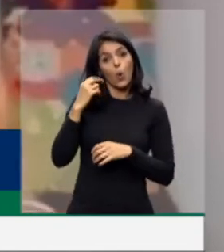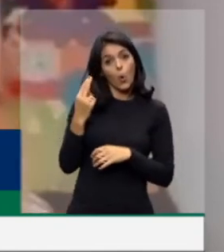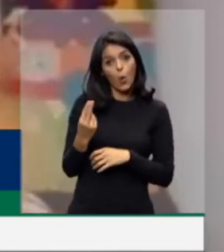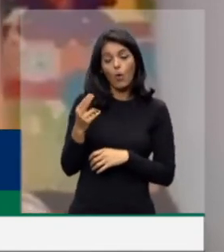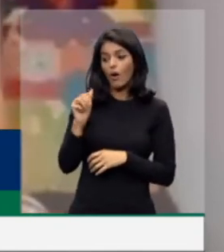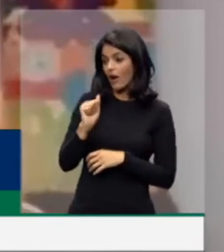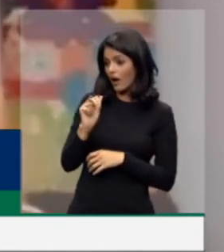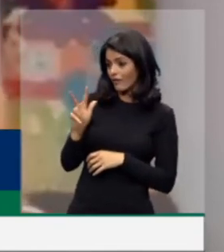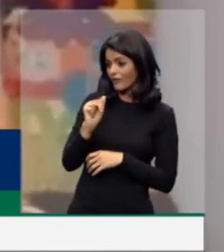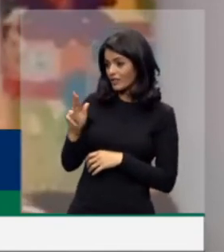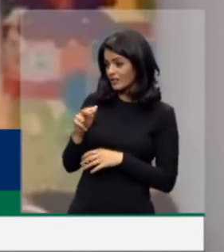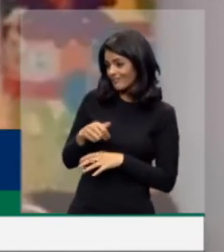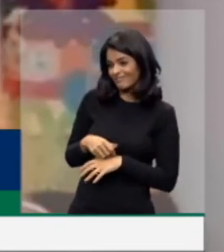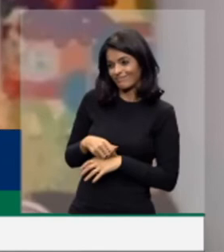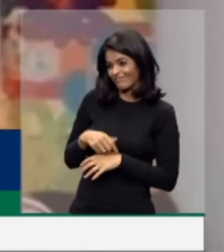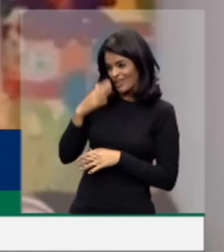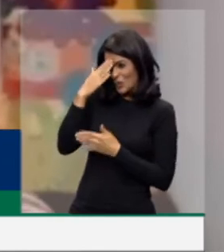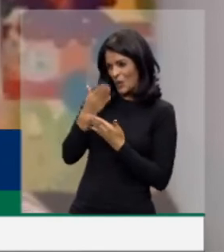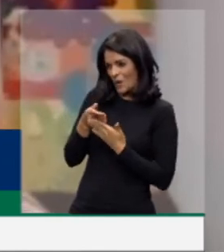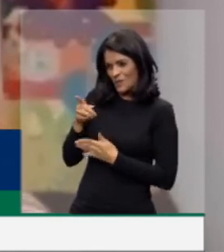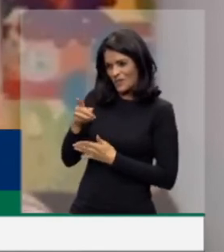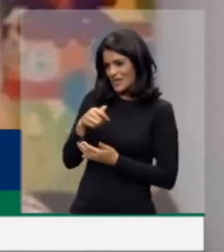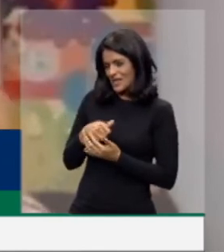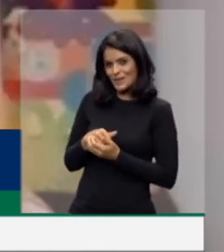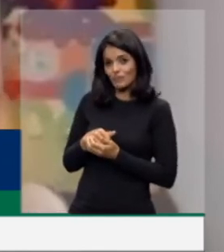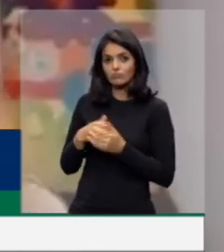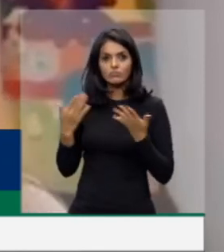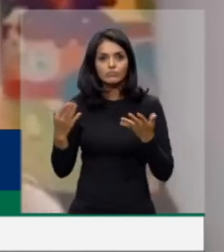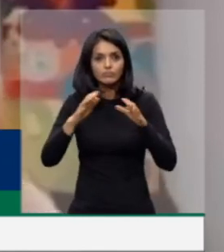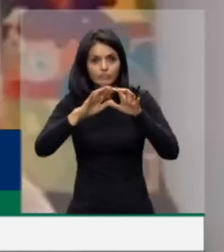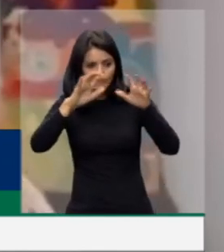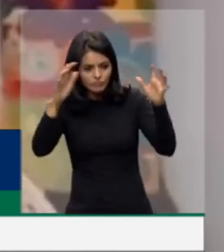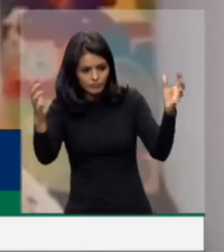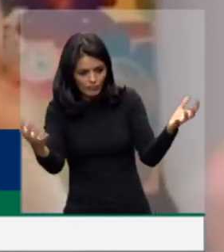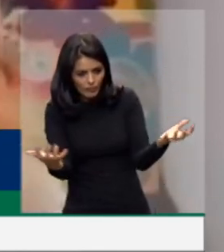NA SOCIEDADE, APÓS PASSAR PELA AGÊNCIA DO PAÍS, A NÃO